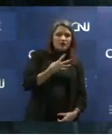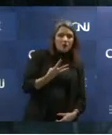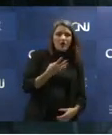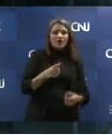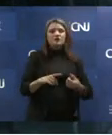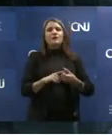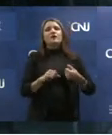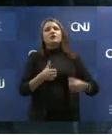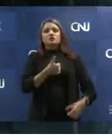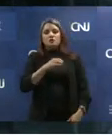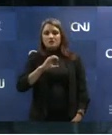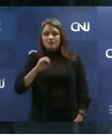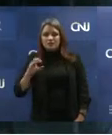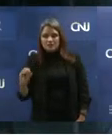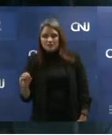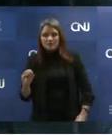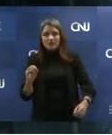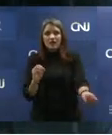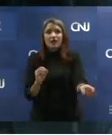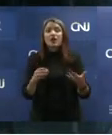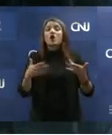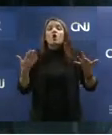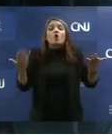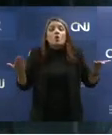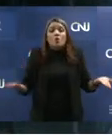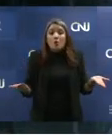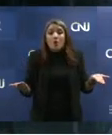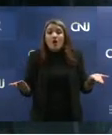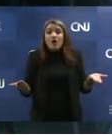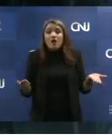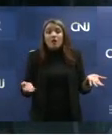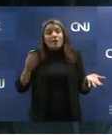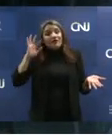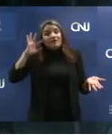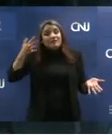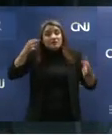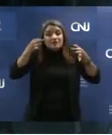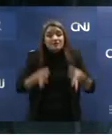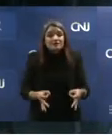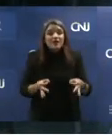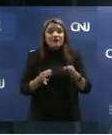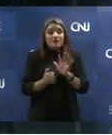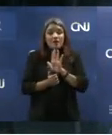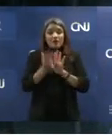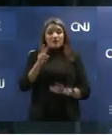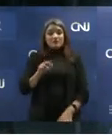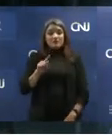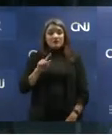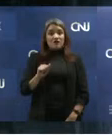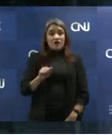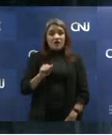Qual é a interpretação adequada para a distribuição dessas vagas de quinto, porque isso foi julgado no caso de Goiás,